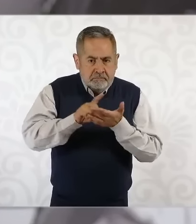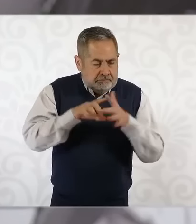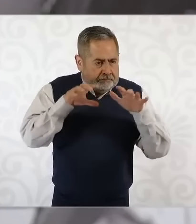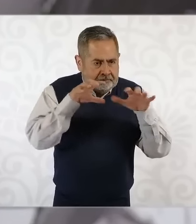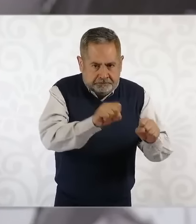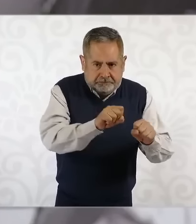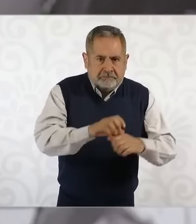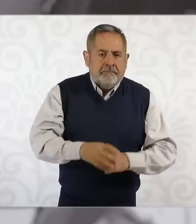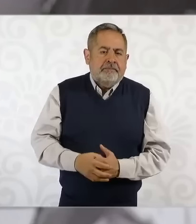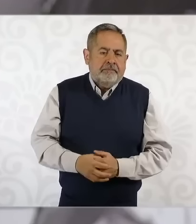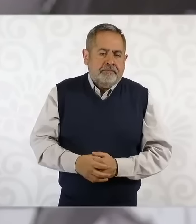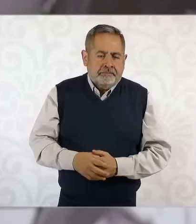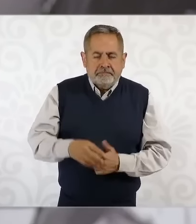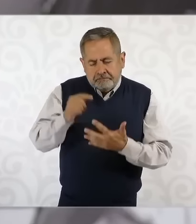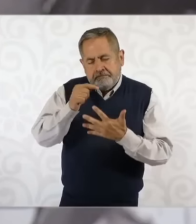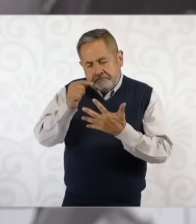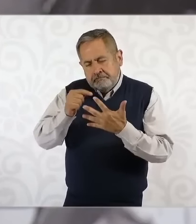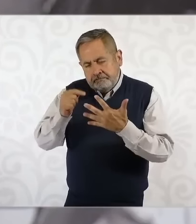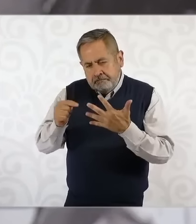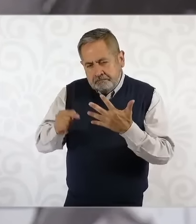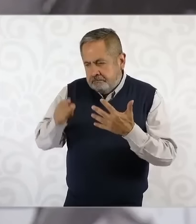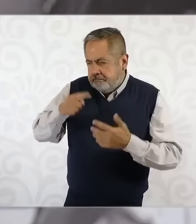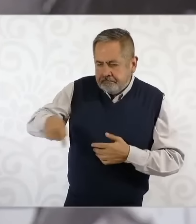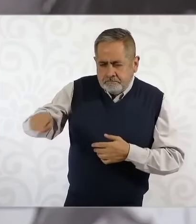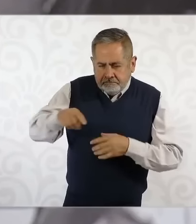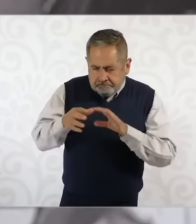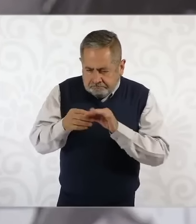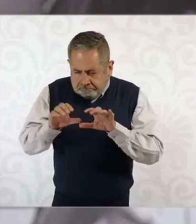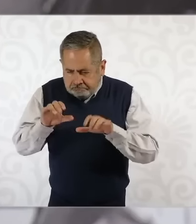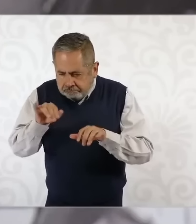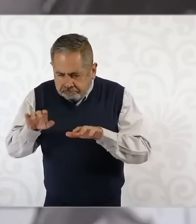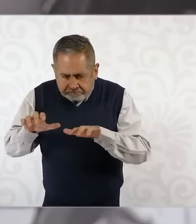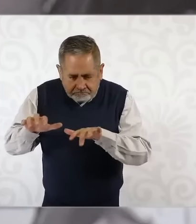aseguramientos y acciones permanentes de inteligencia, investigación y presencia